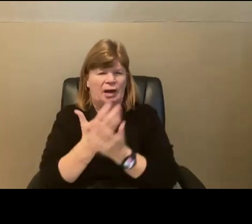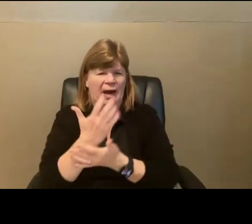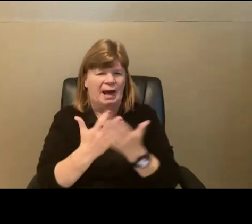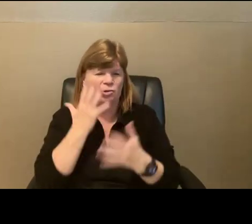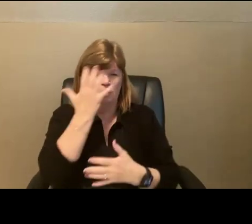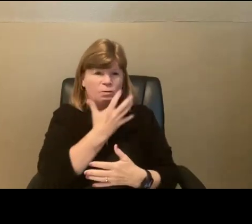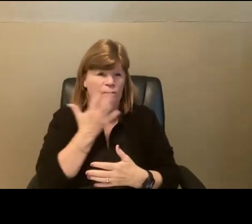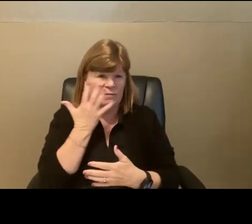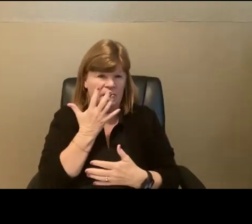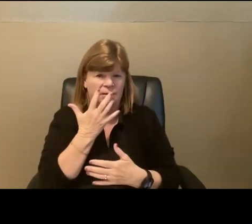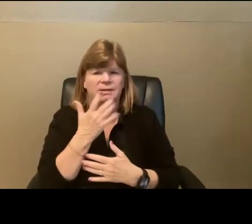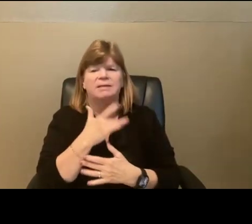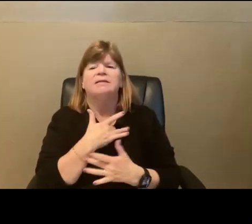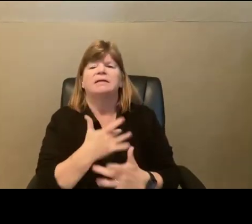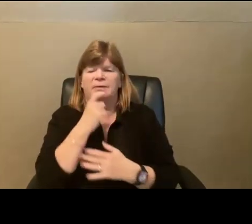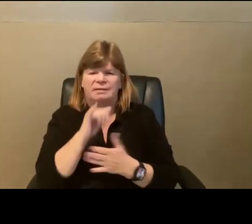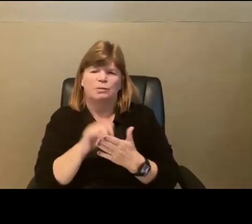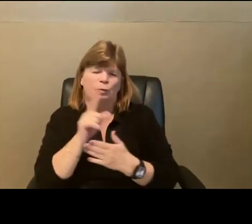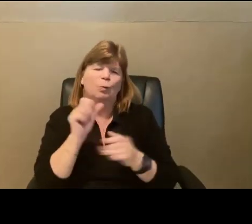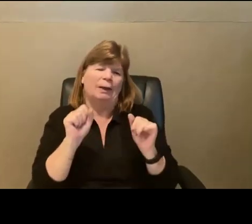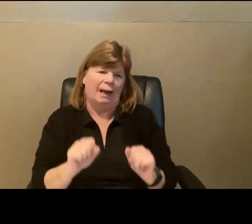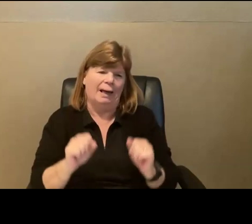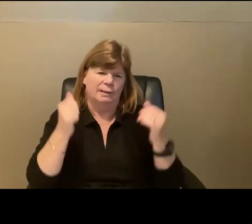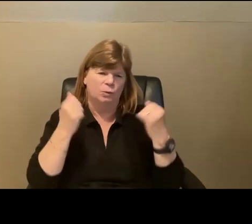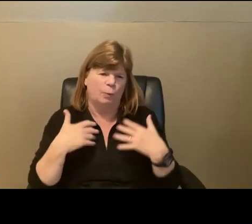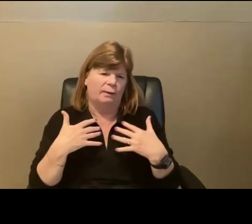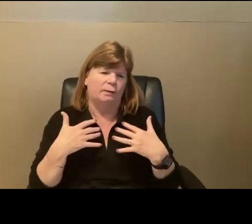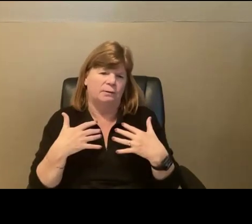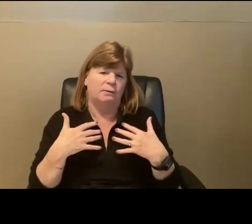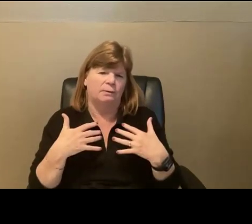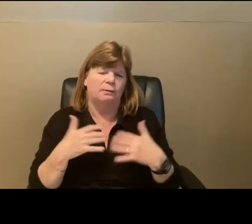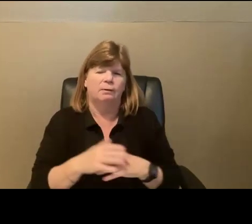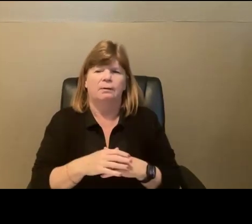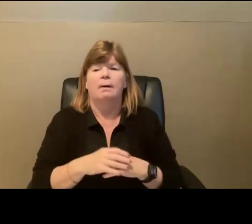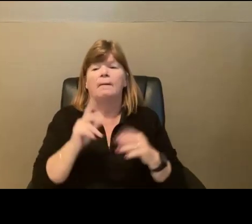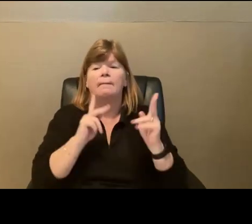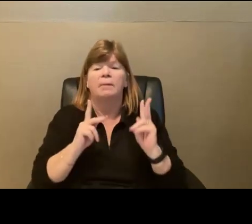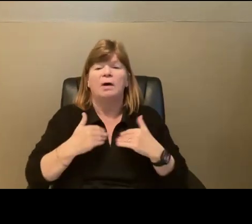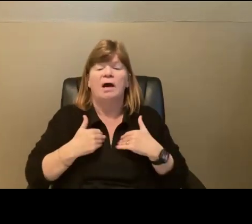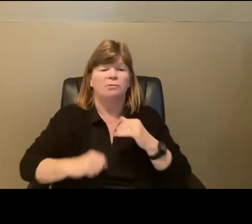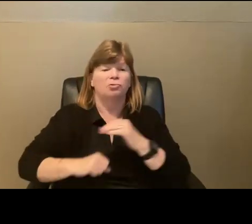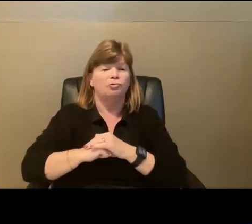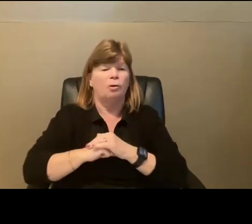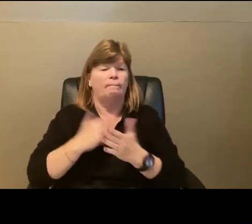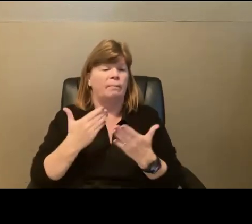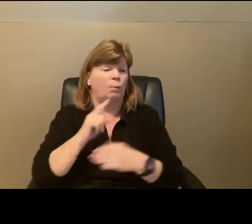porque es donde puedes sudar, y por eso pasa eso. Las personas que tienen un derrame cerebral podrían sudar solo en un lado